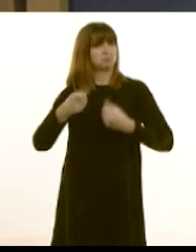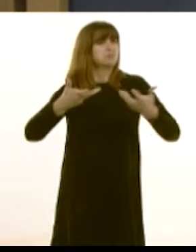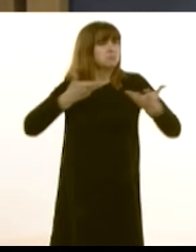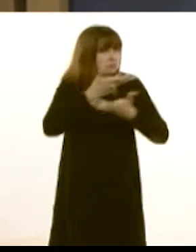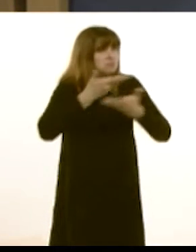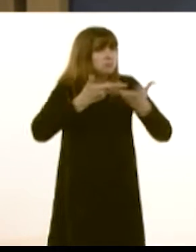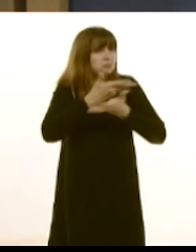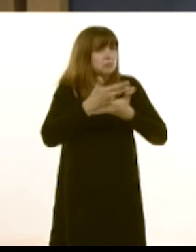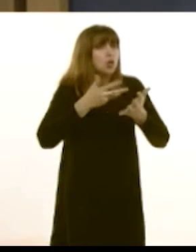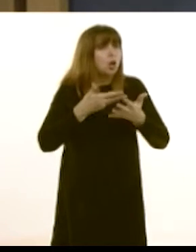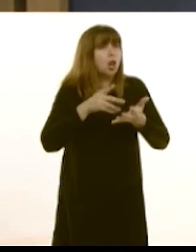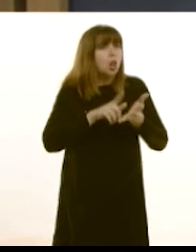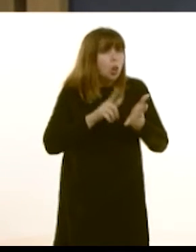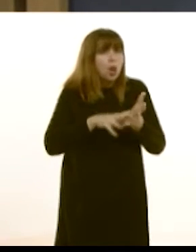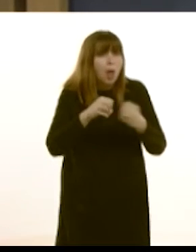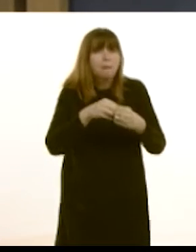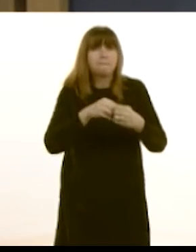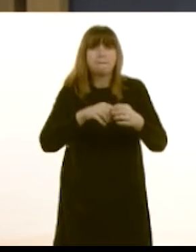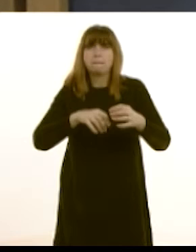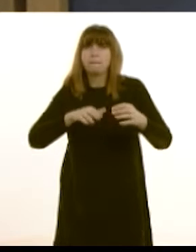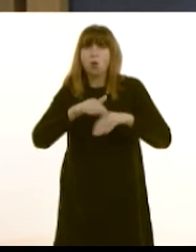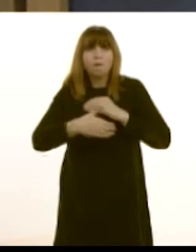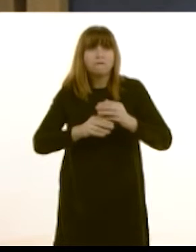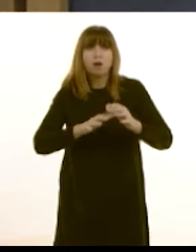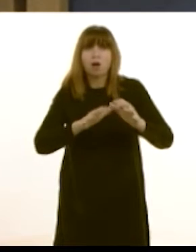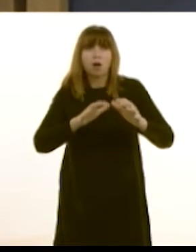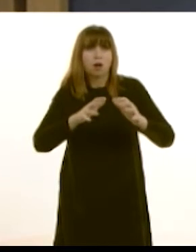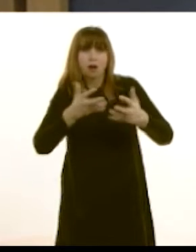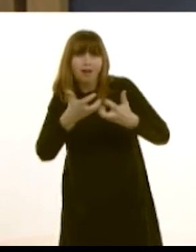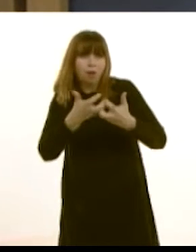a chymdeithasau lleol ynglyn ‚ dyfodol yr asedau hyn, mewn sefyllfa o doriadau enbyd